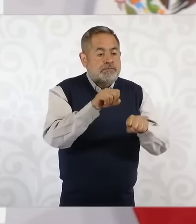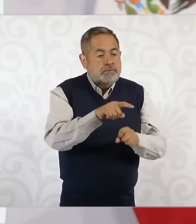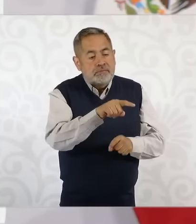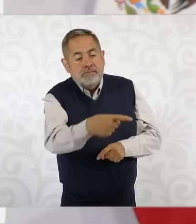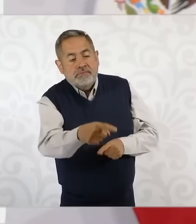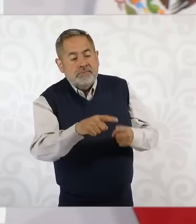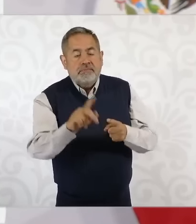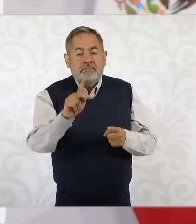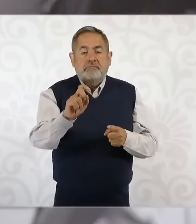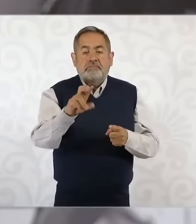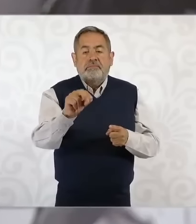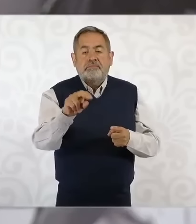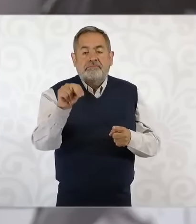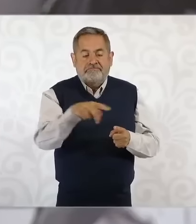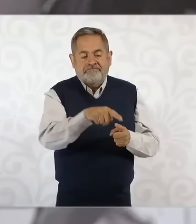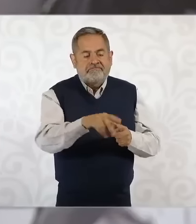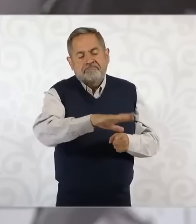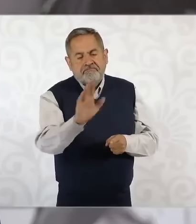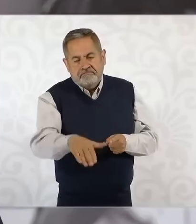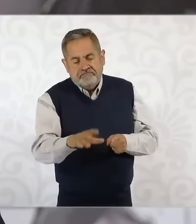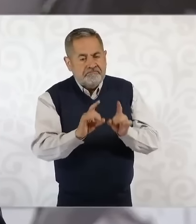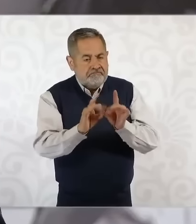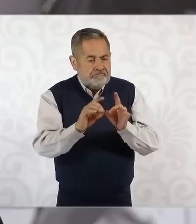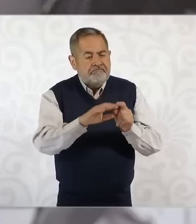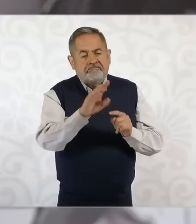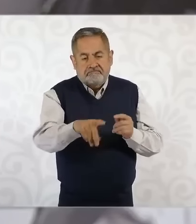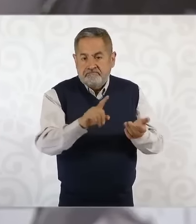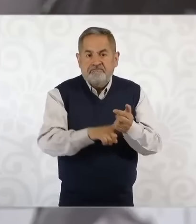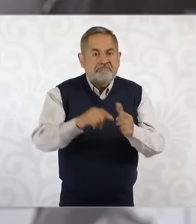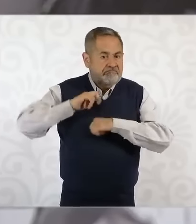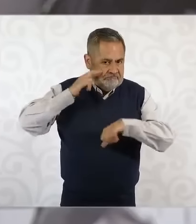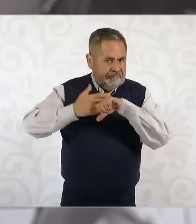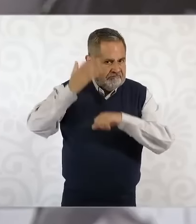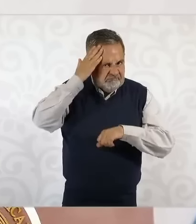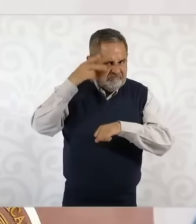identificado como objetivo prioritario y generador de violencia en varias entidades.